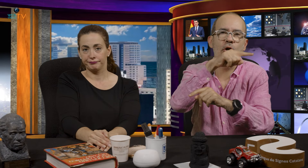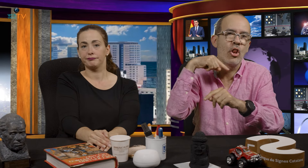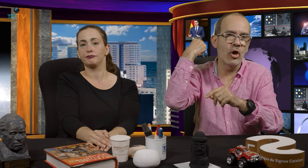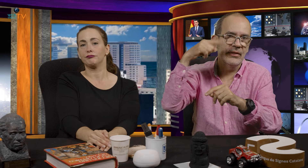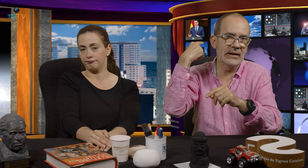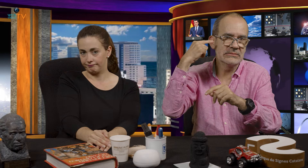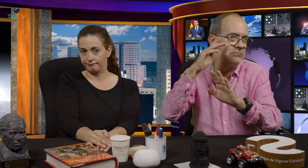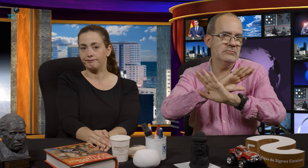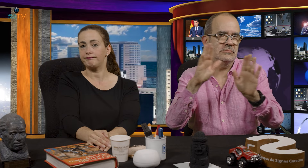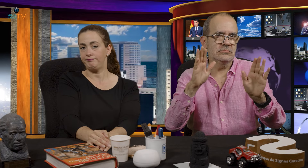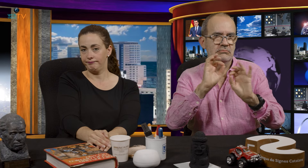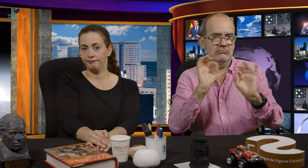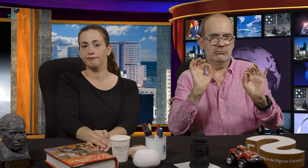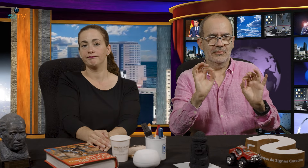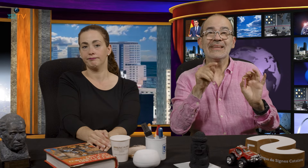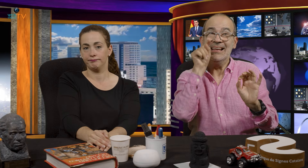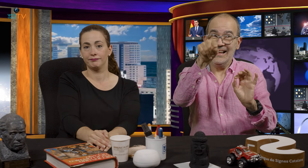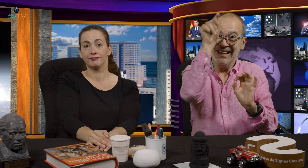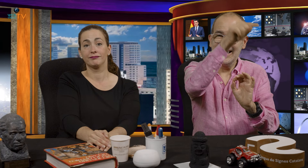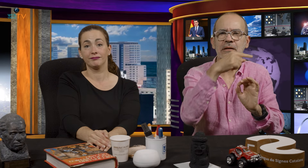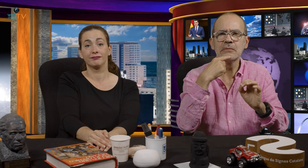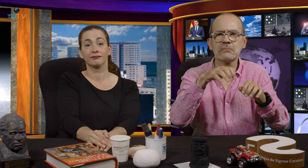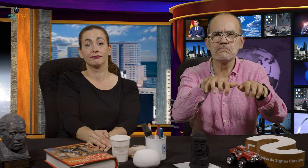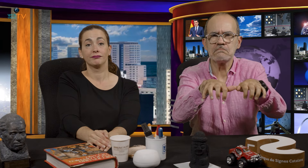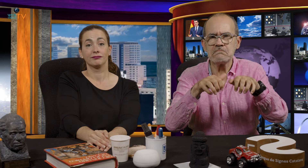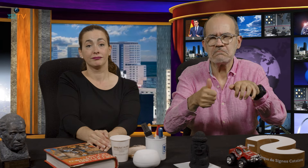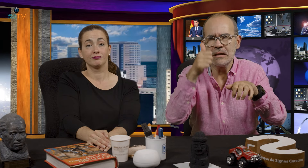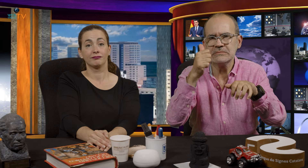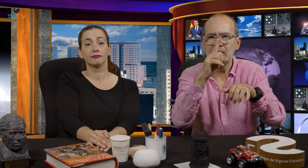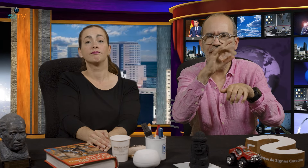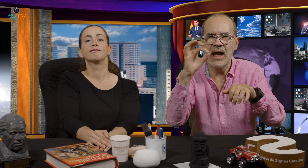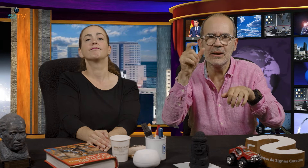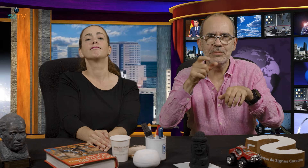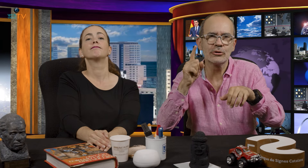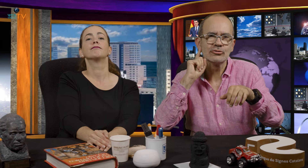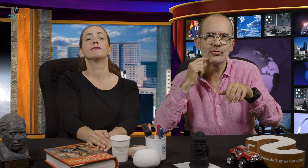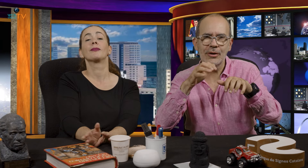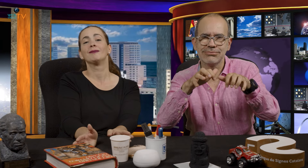y darán por acabada su gira. En estas dos ciudades tienen previsto un público de más de 100 personas sordas,